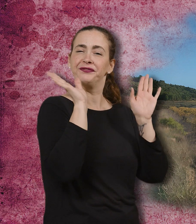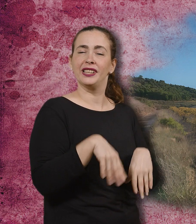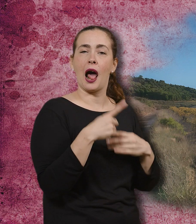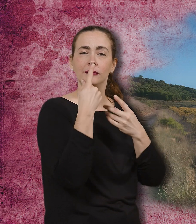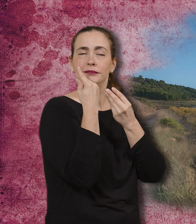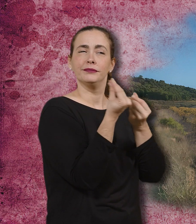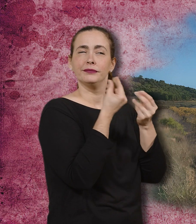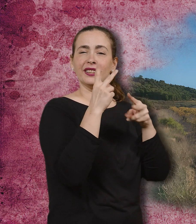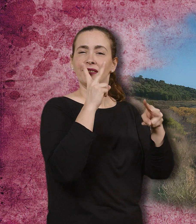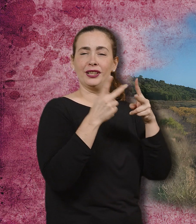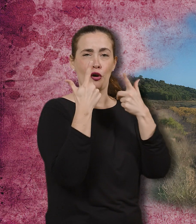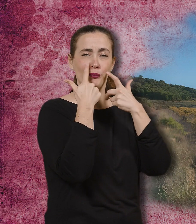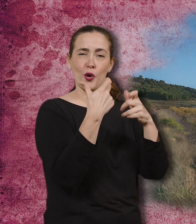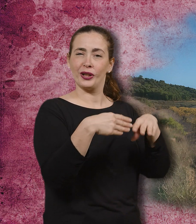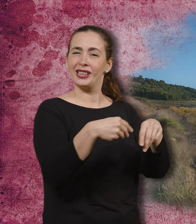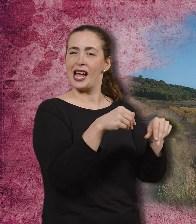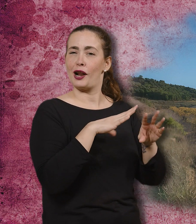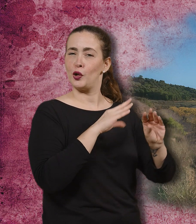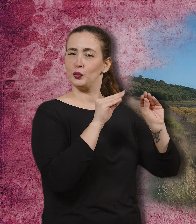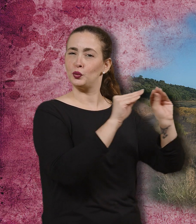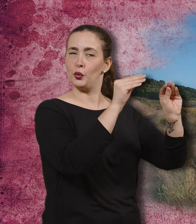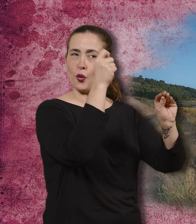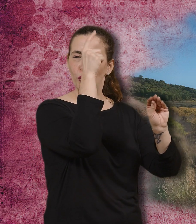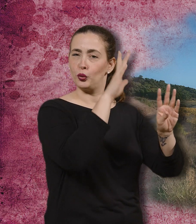i la cultura de la DO Terra Alta,